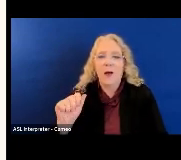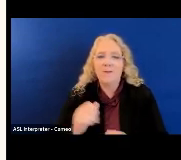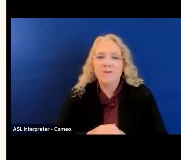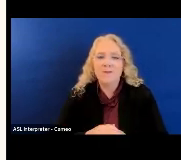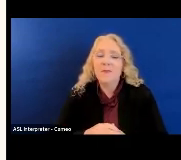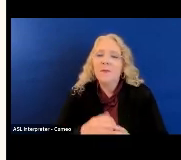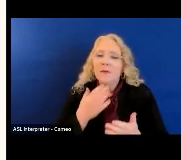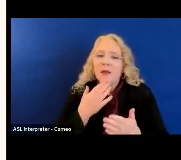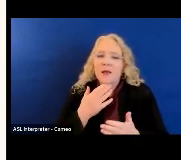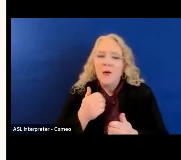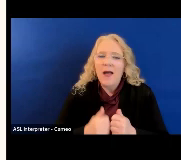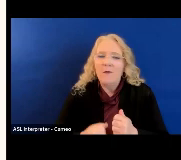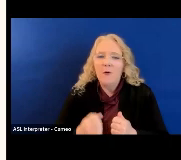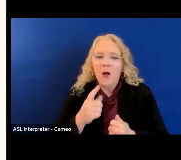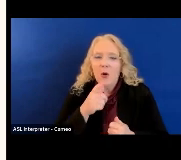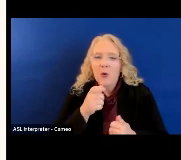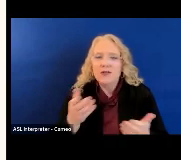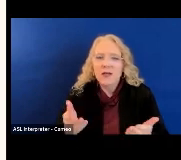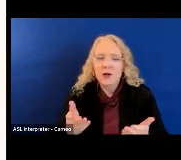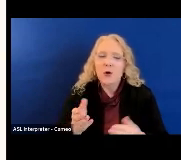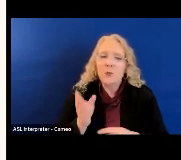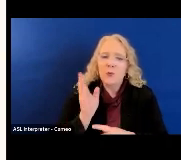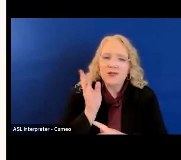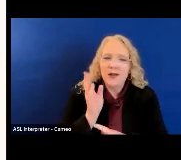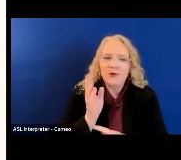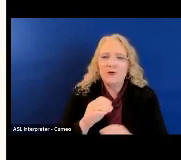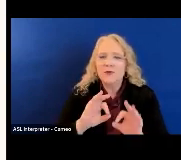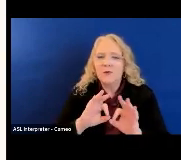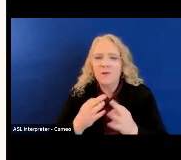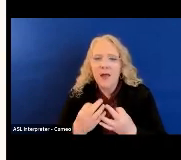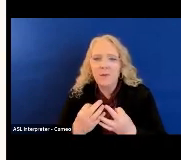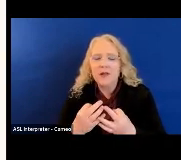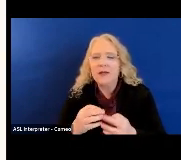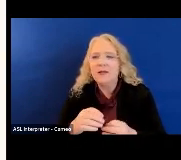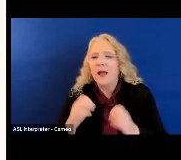uh no. solo los presentadores, pero todas las familias y otros socios educativos que están aquí para